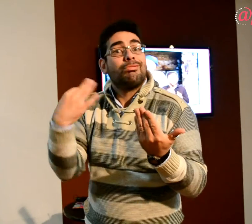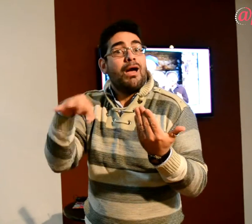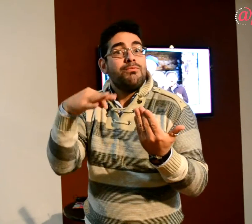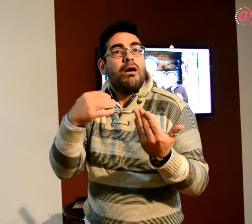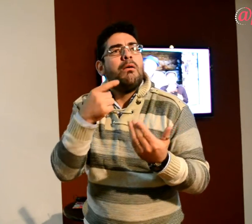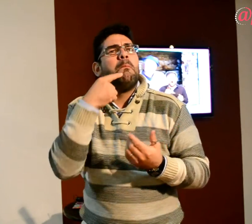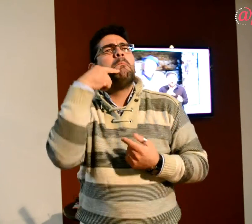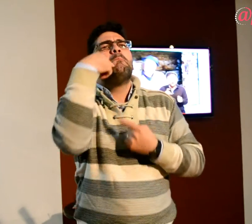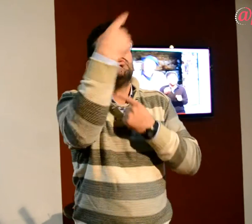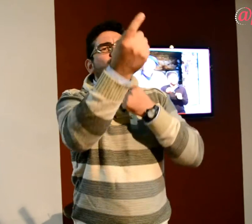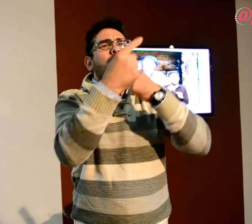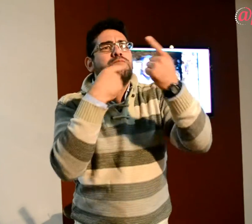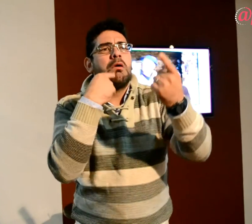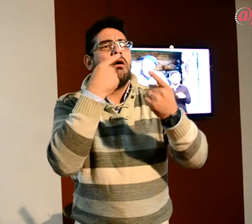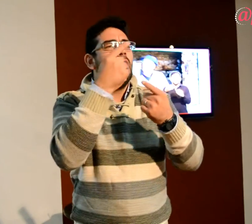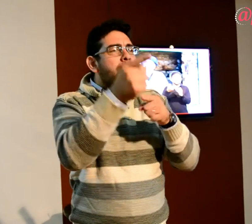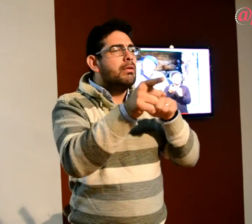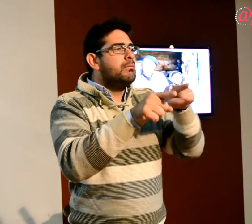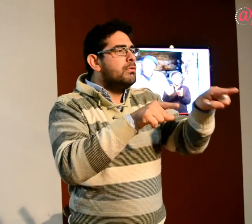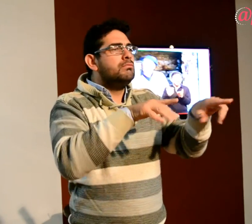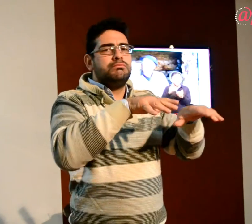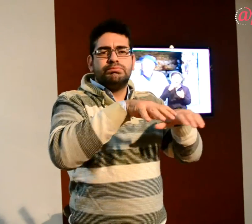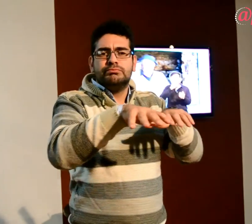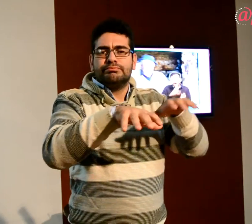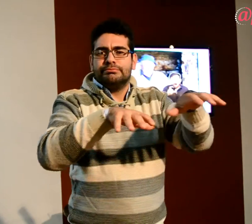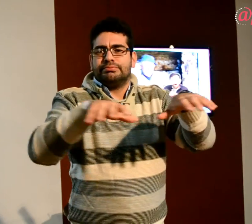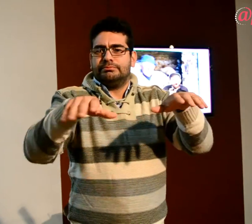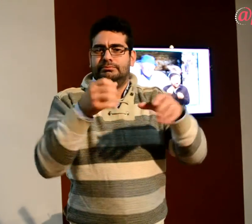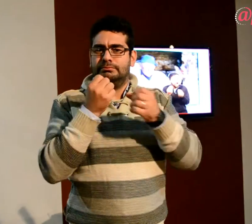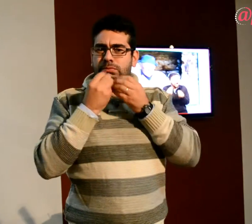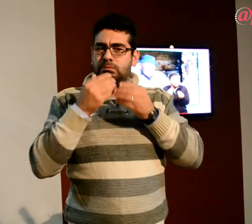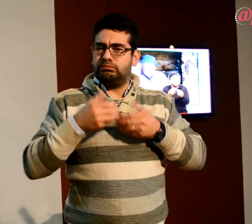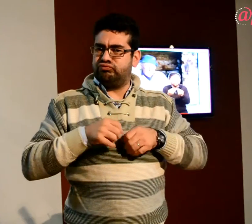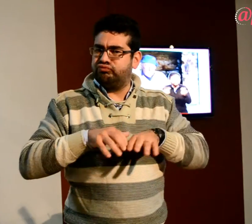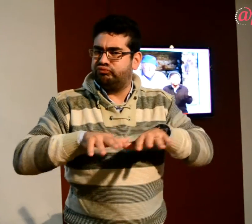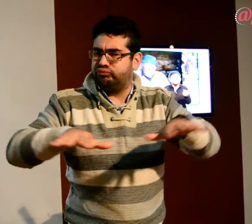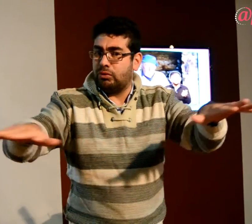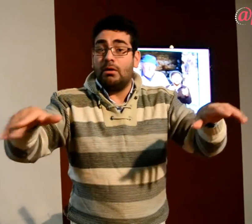Los chicos pueden hacer preguntas, recorrer los diferentes espacios,